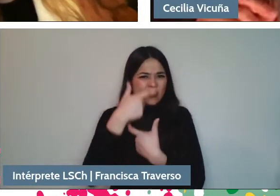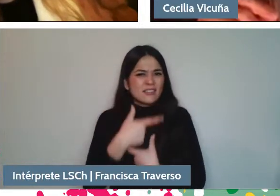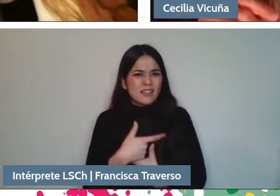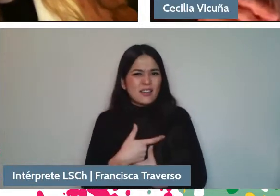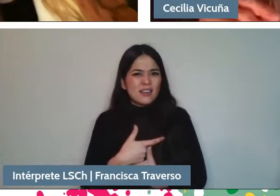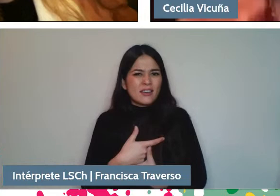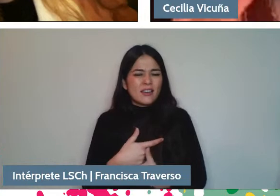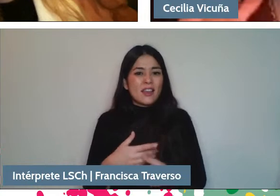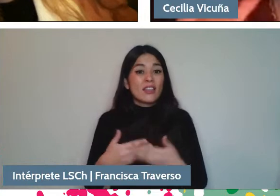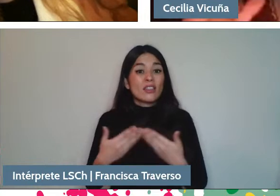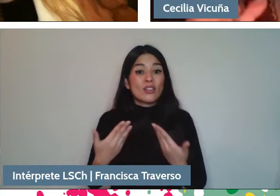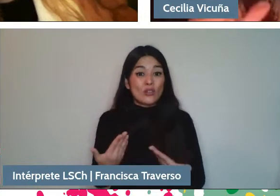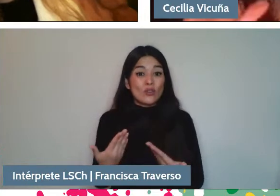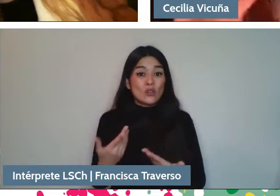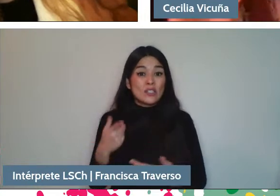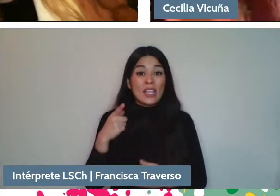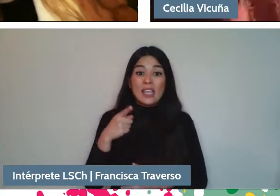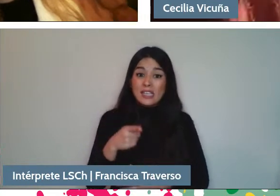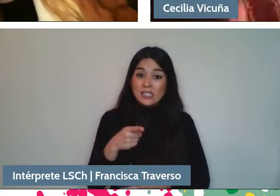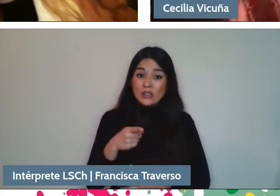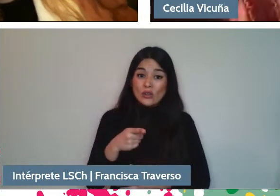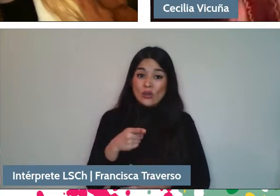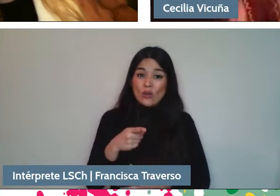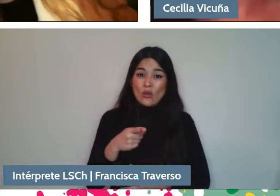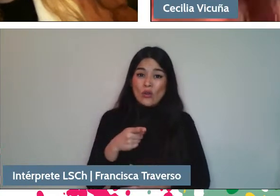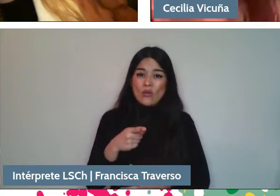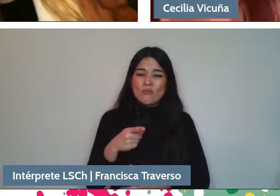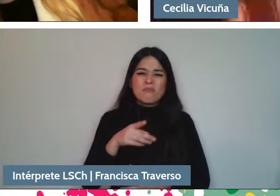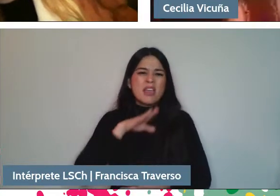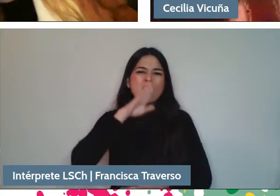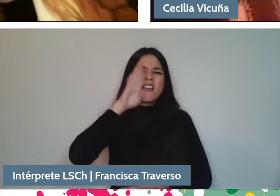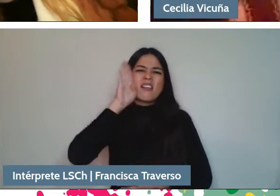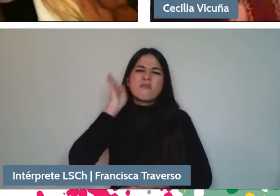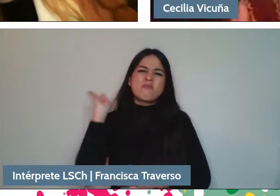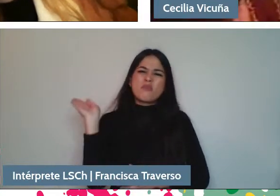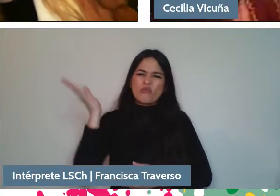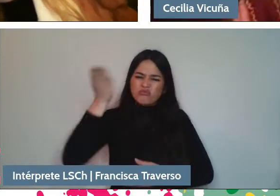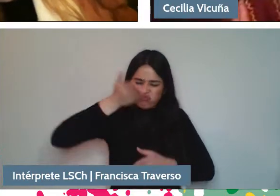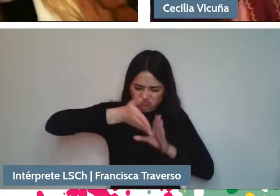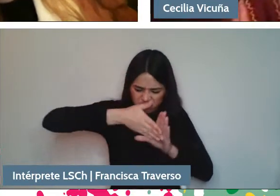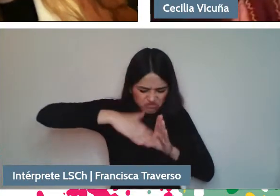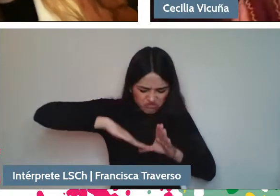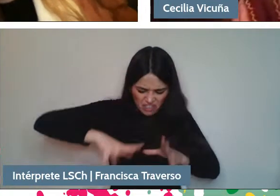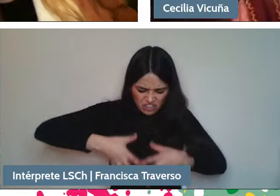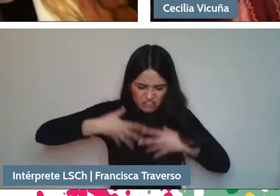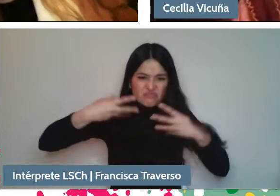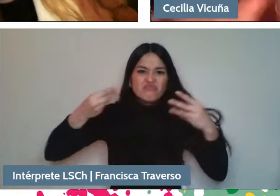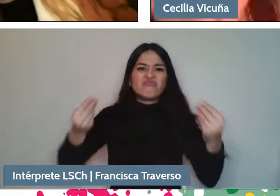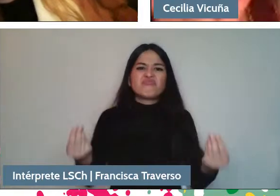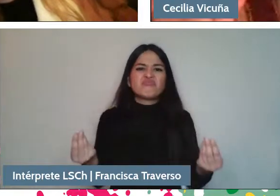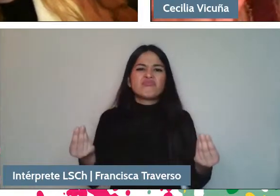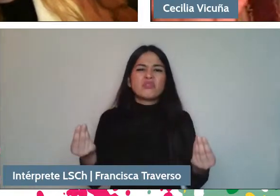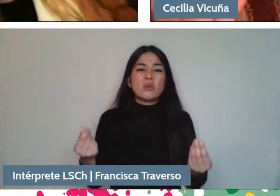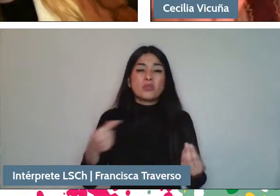Entonces, eso fue lo que me limpió, lo que me vació y es como si yo hubiera desaparecido en ese momento.